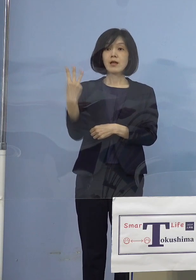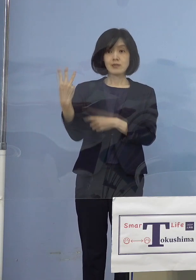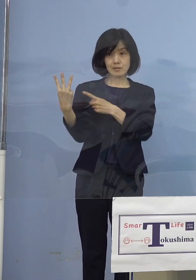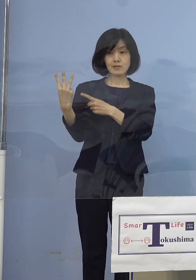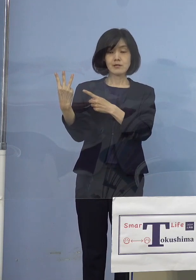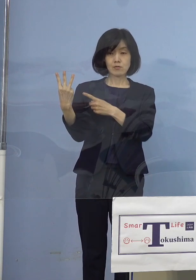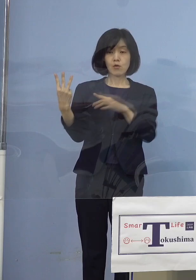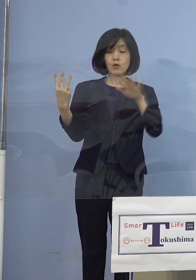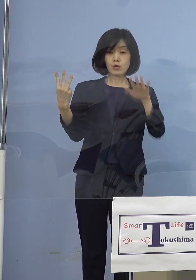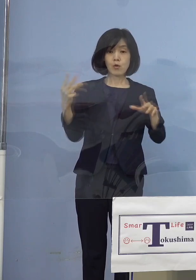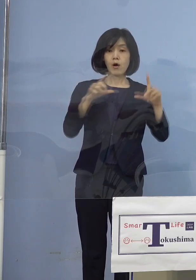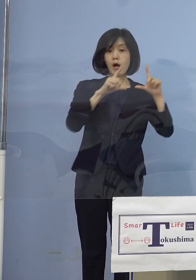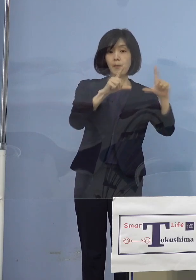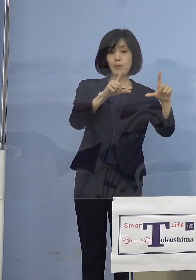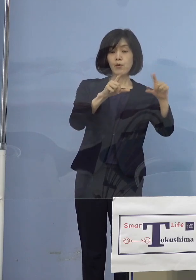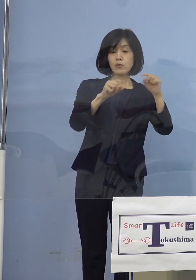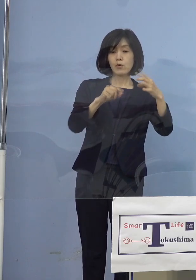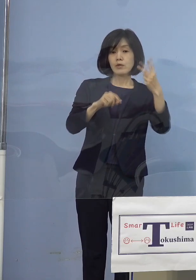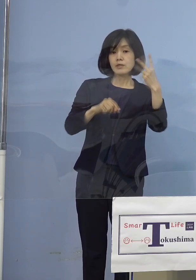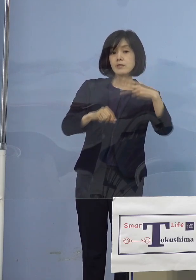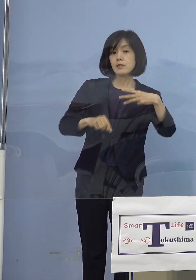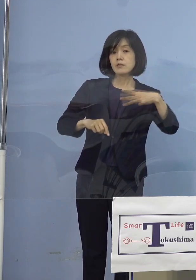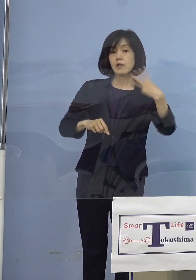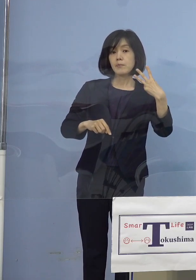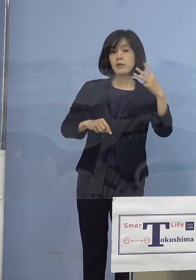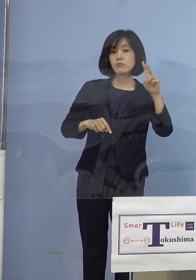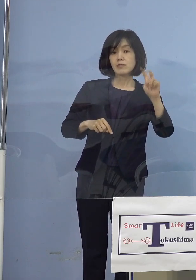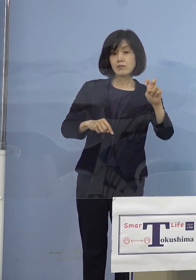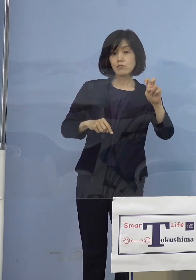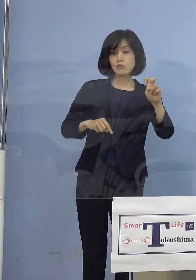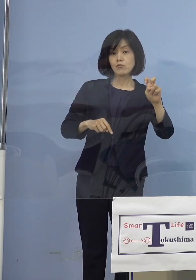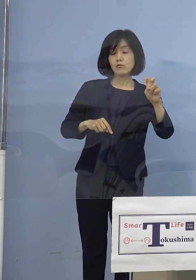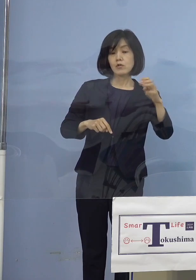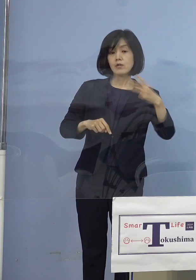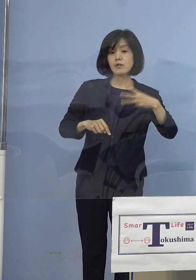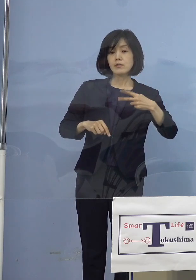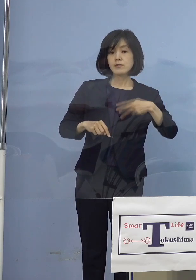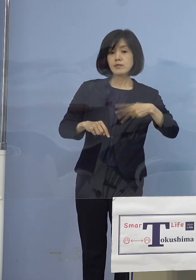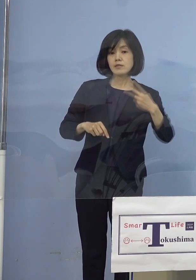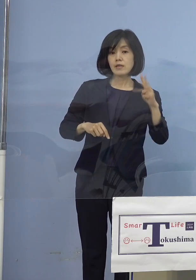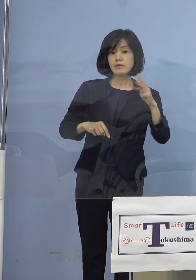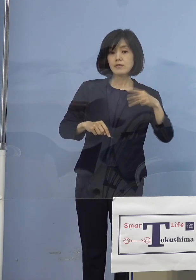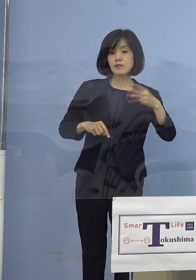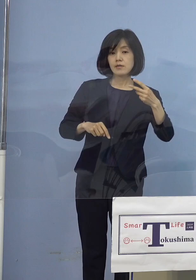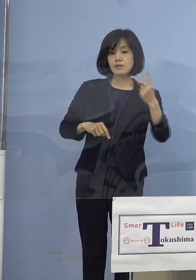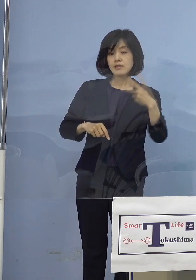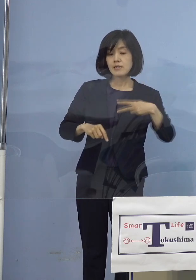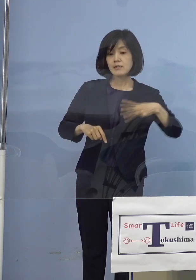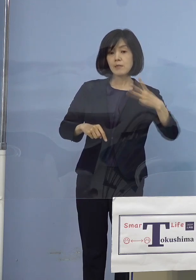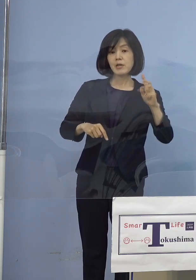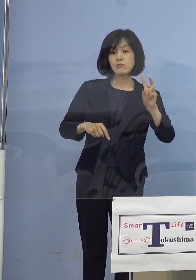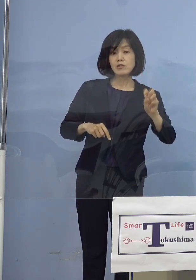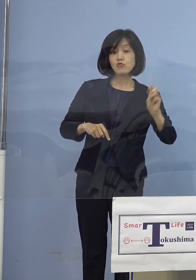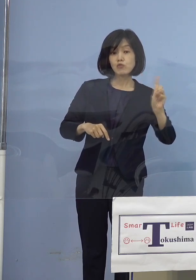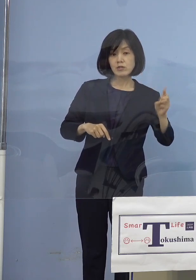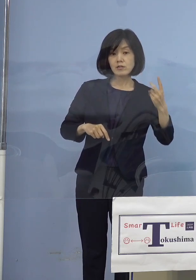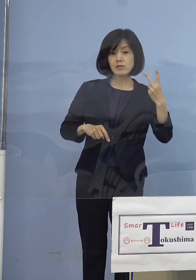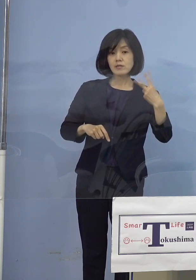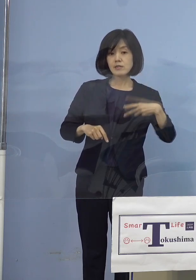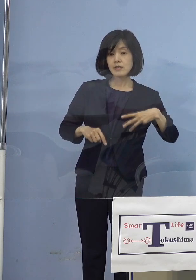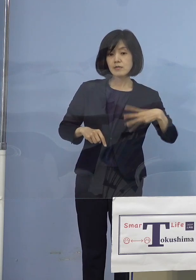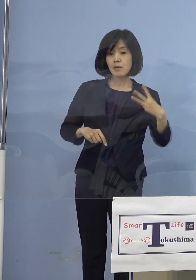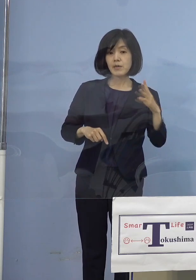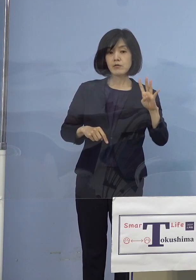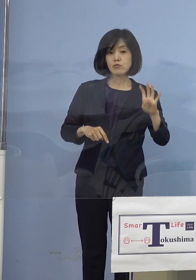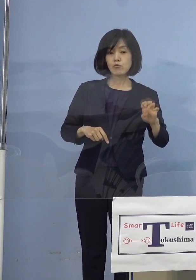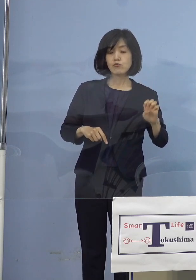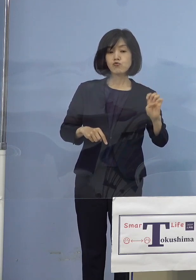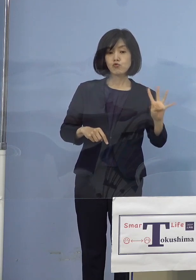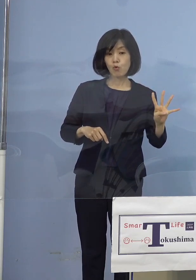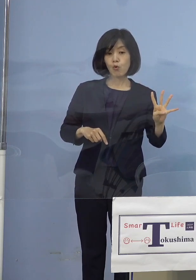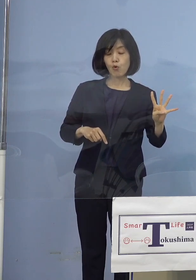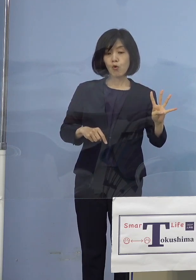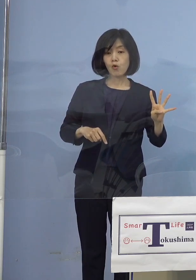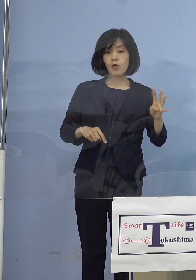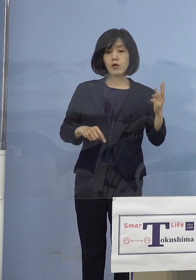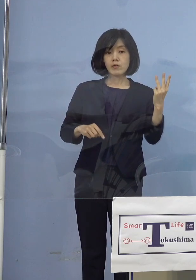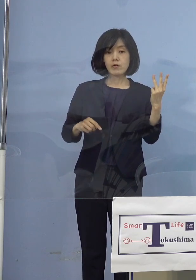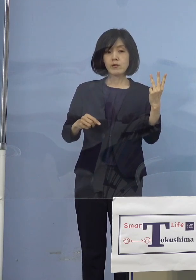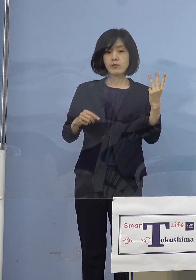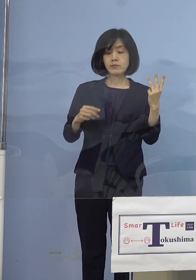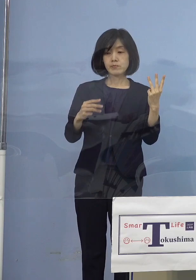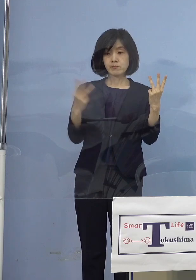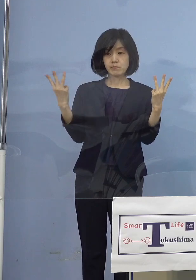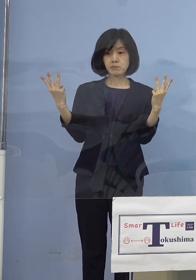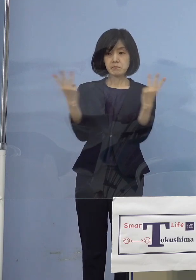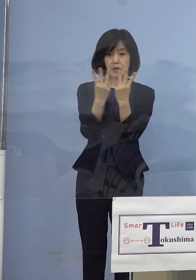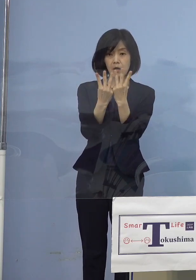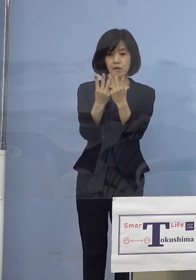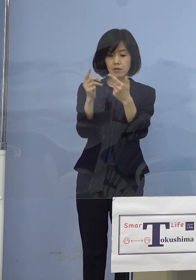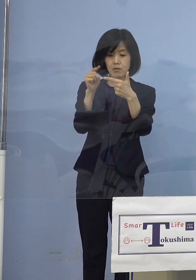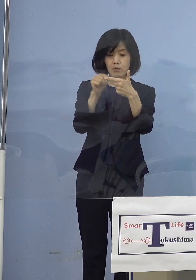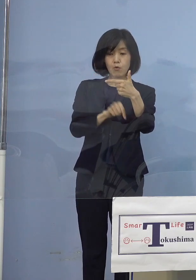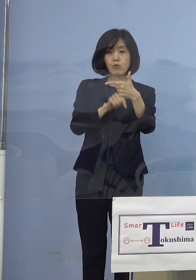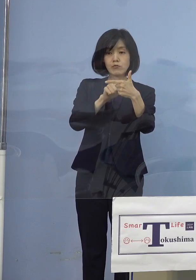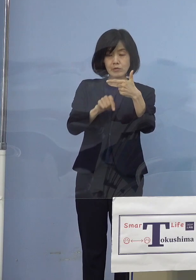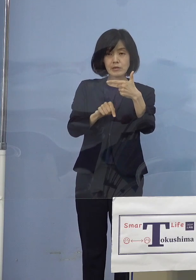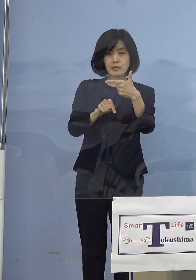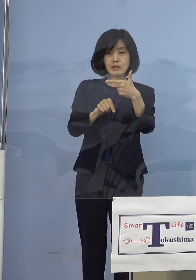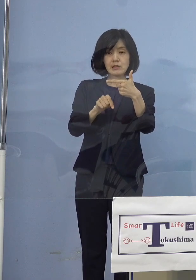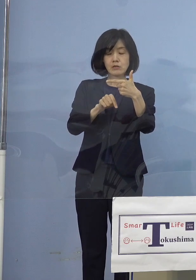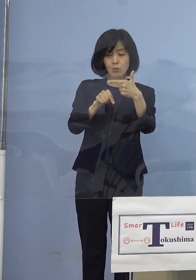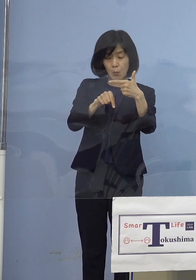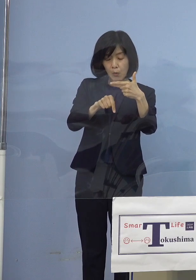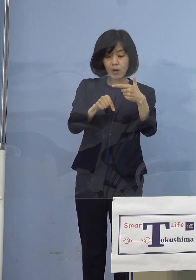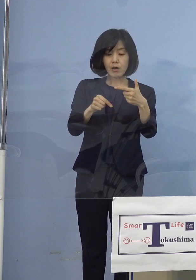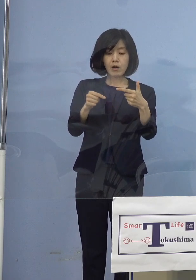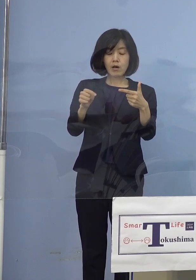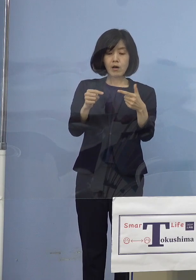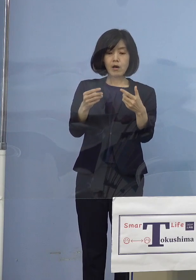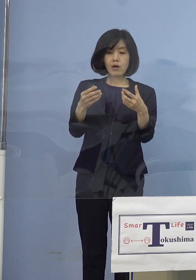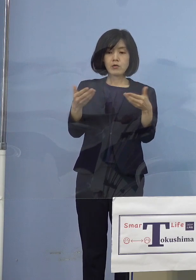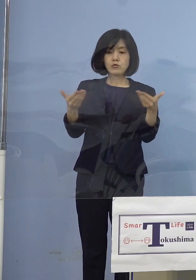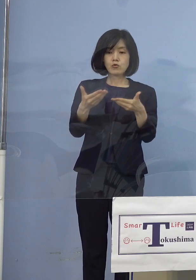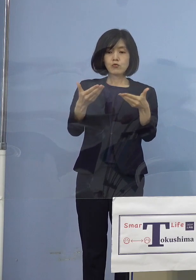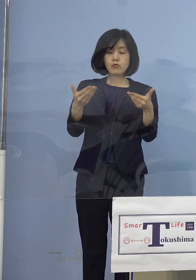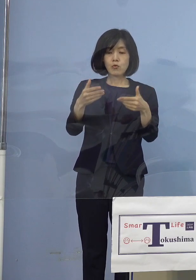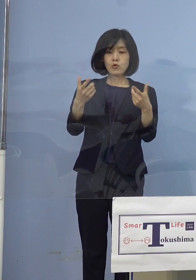本日発表の2320（例目）、2321（例目）、2344（例目） 3名を加えた計6名の感染が同じ職場から確認がされました